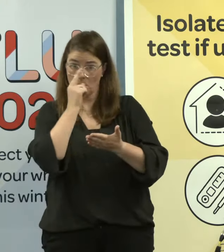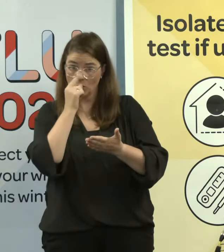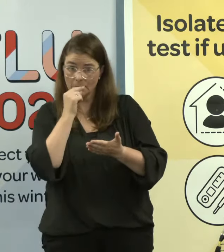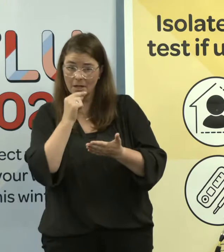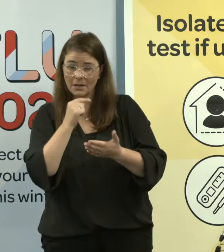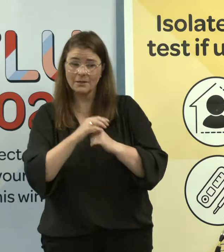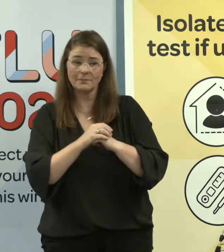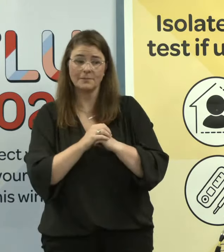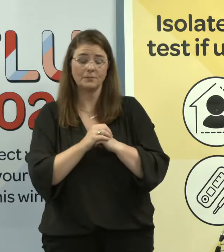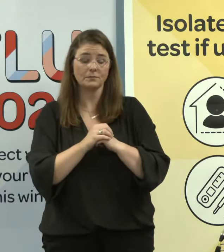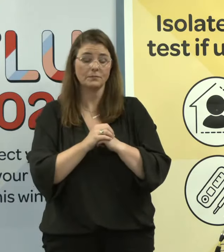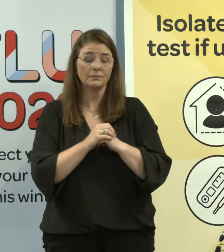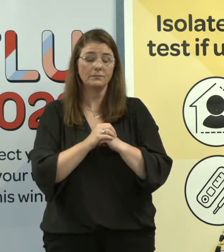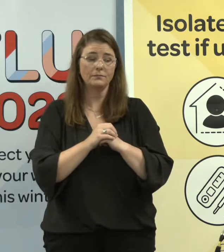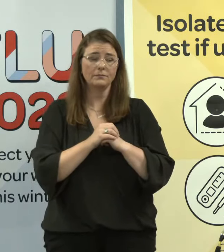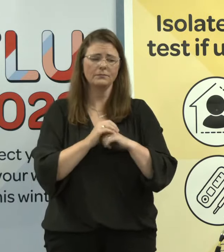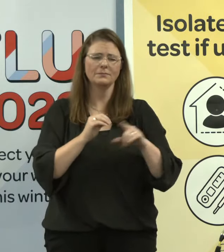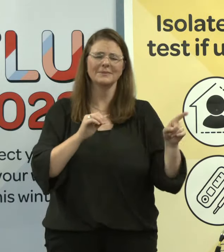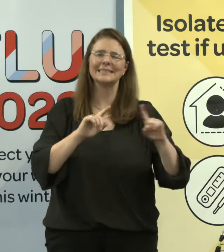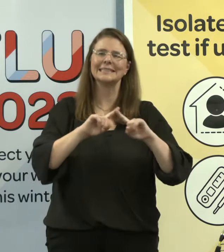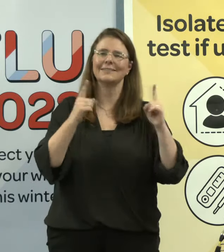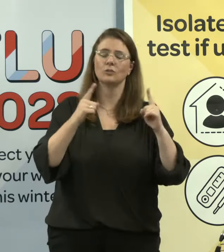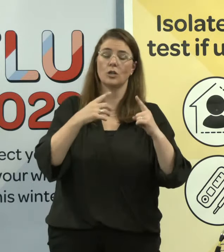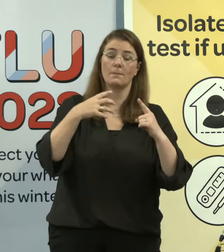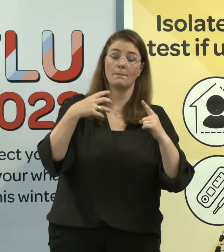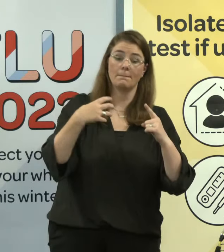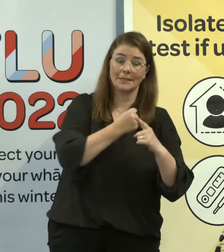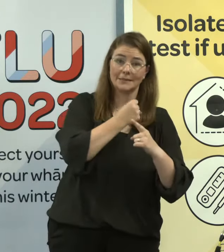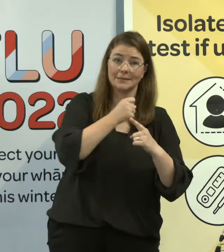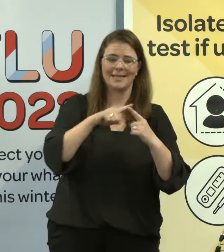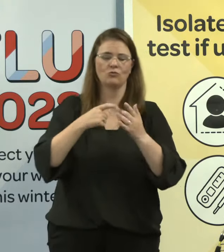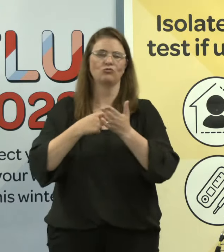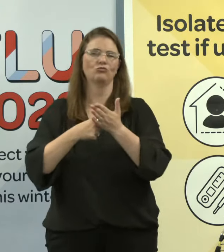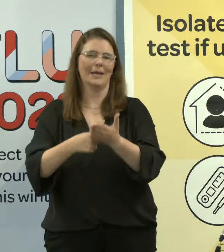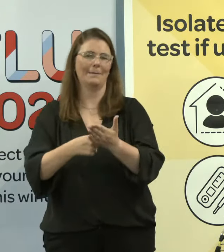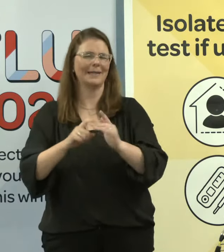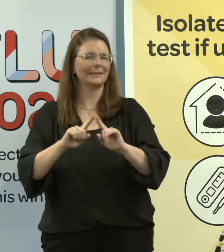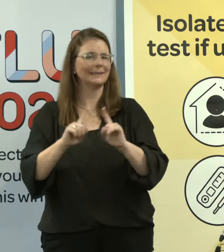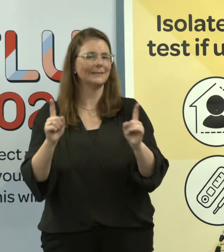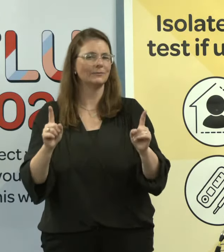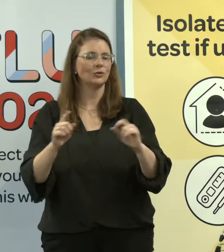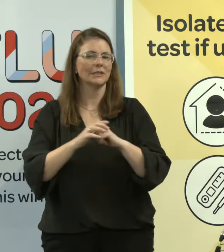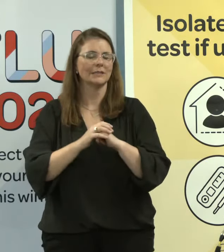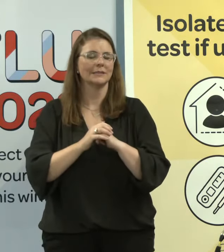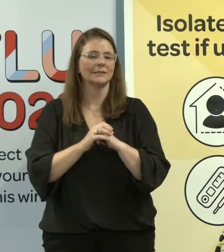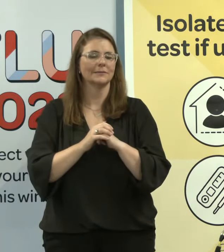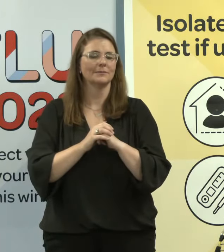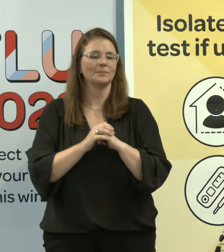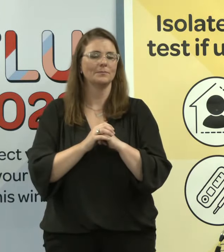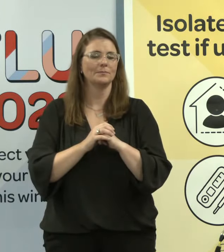pea koe hapori whanui tuku, kia kite tatou i tetahi ahuatanga i